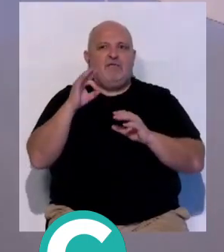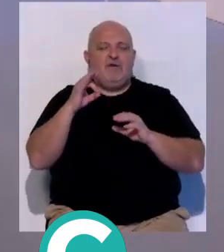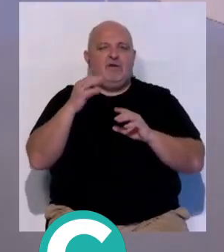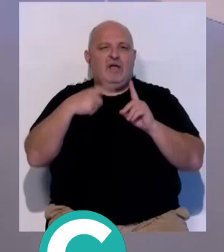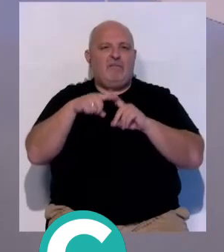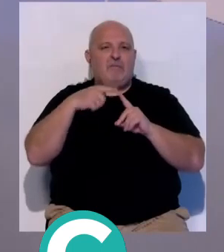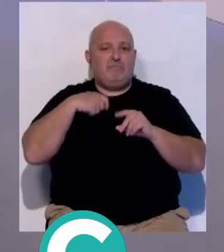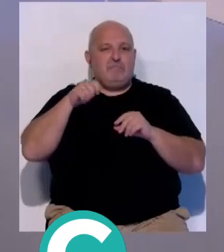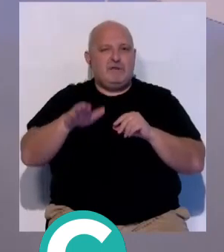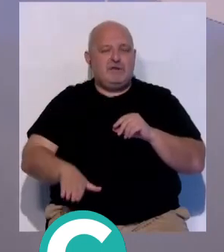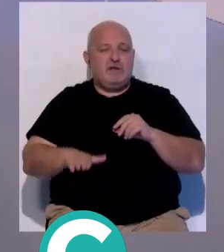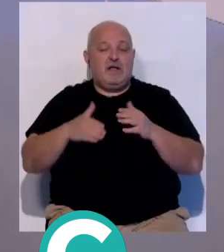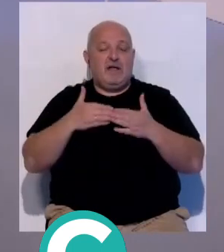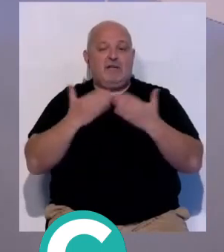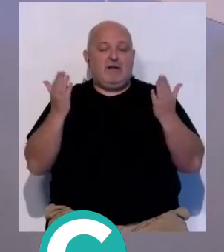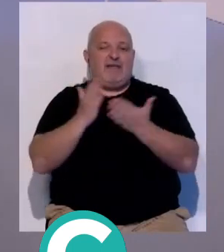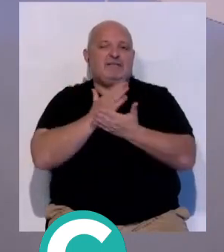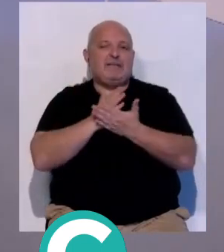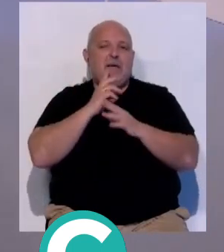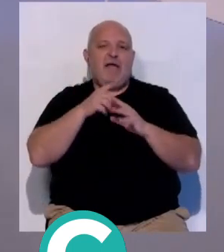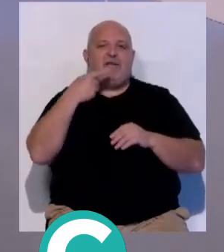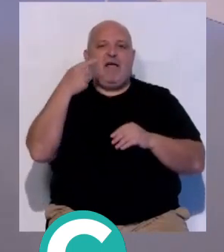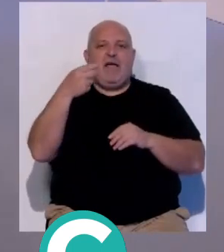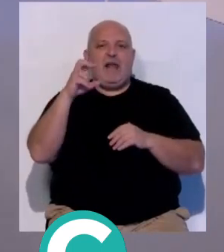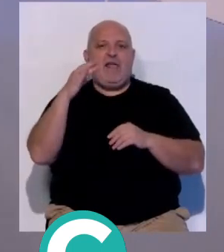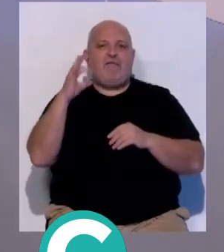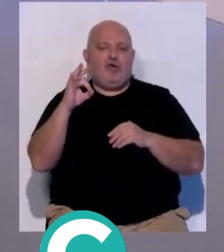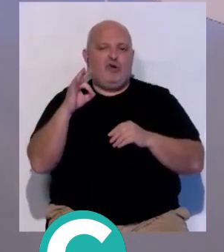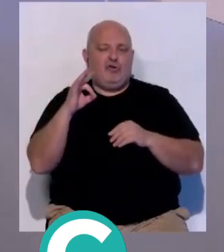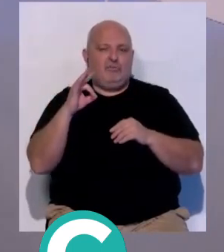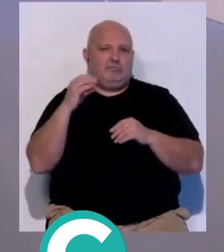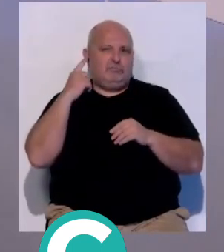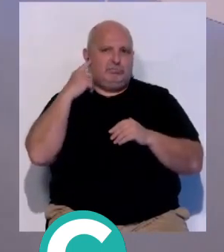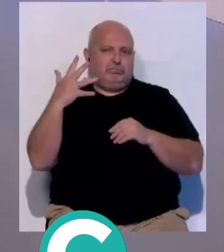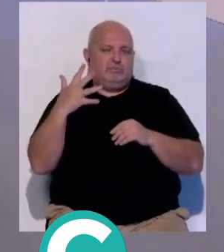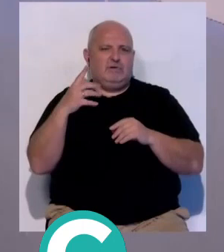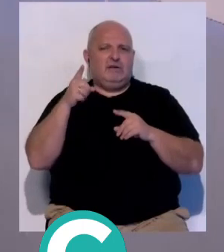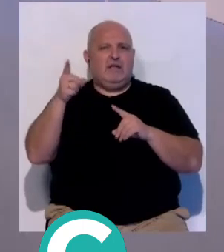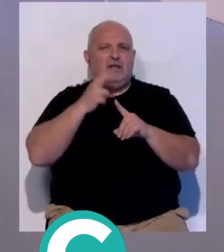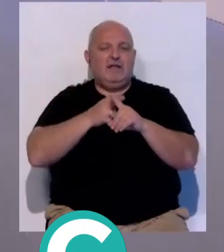niñez porque el gráfico era una referente una revista referente allá se decía que el gráfico